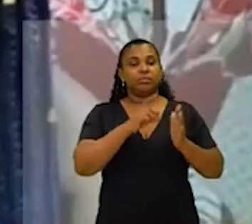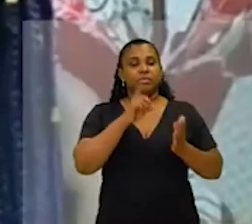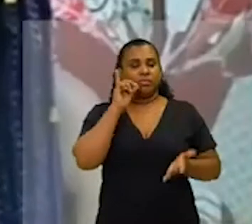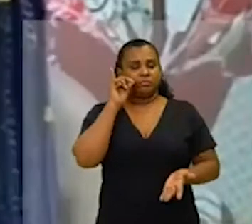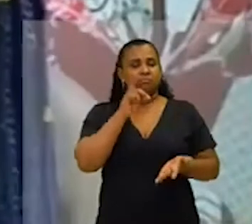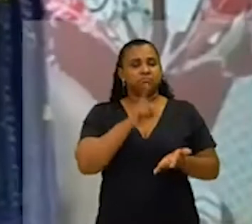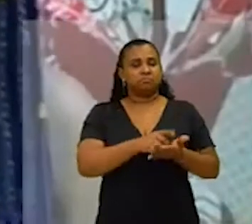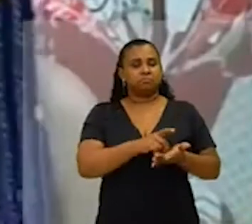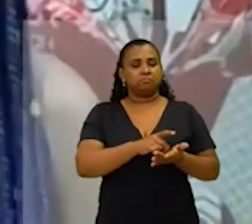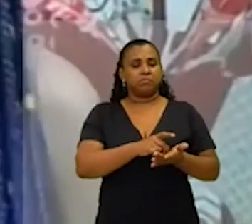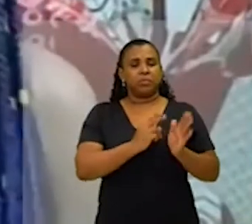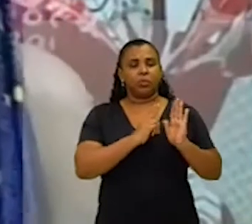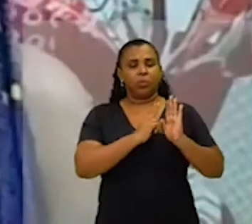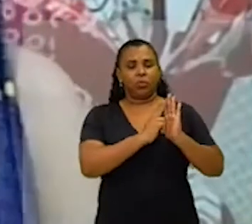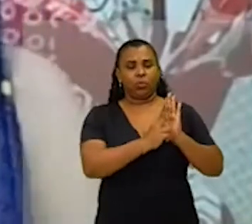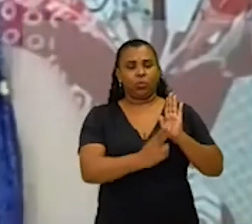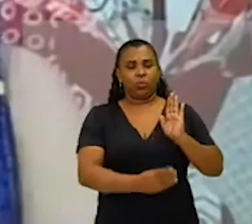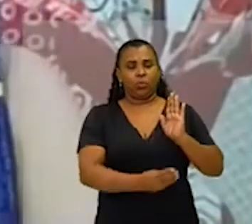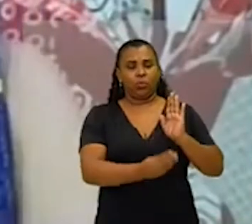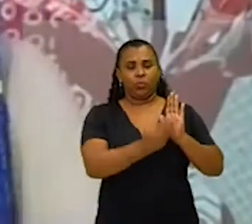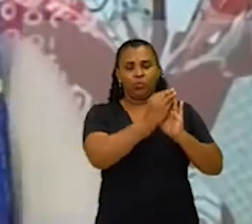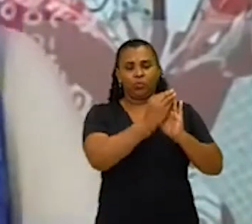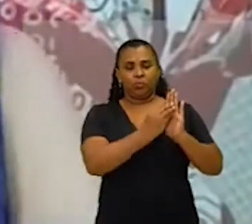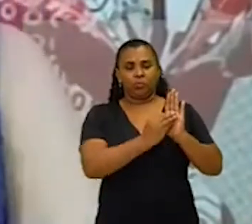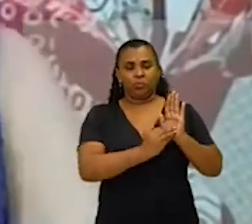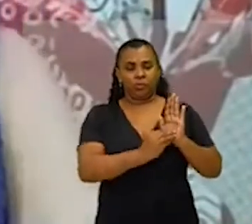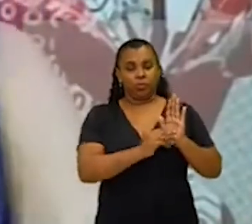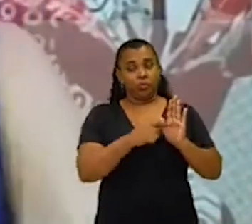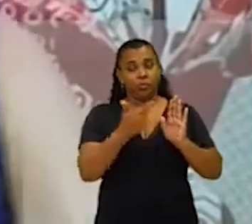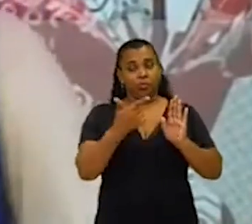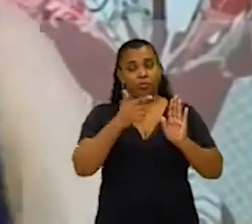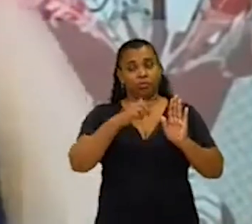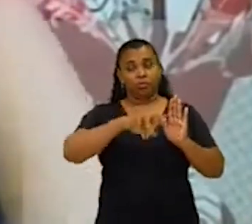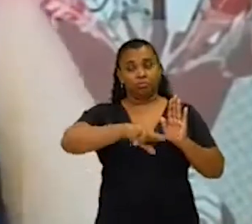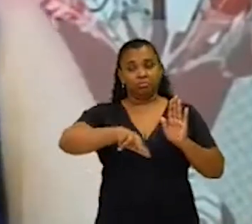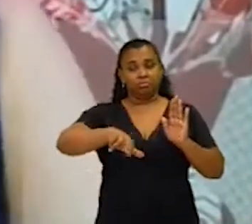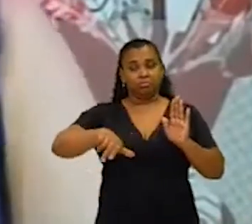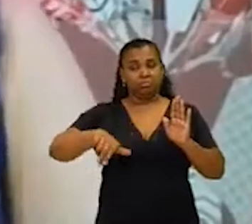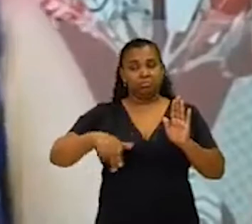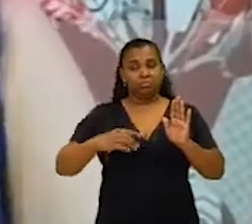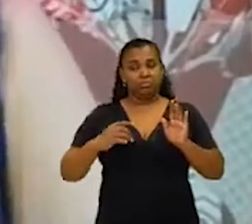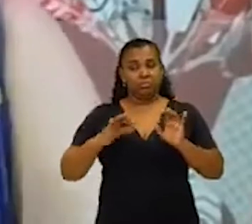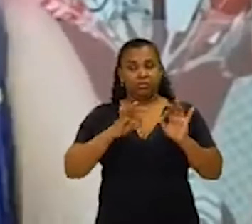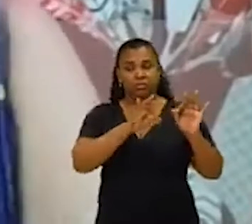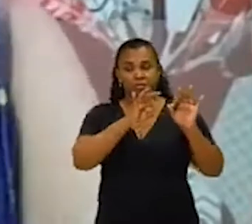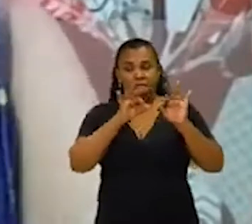está ali no registro e aqueles outros demais que estão acompanhando eles não eles não precisam